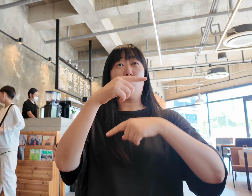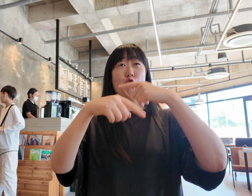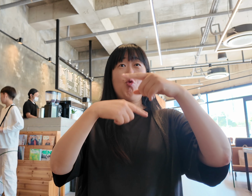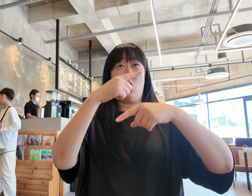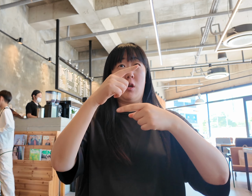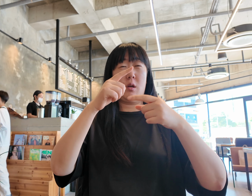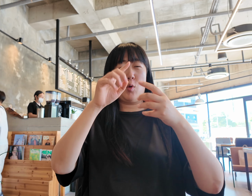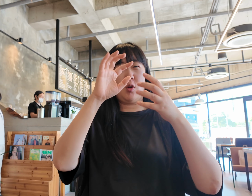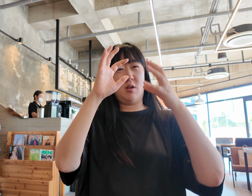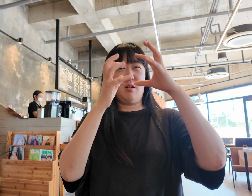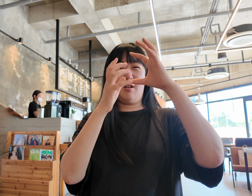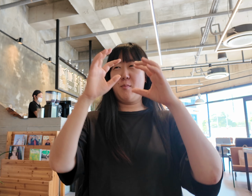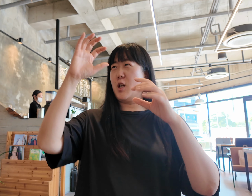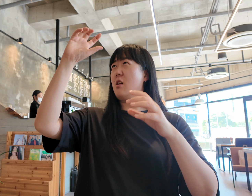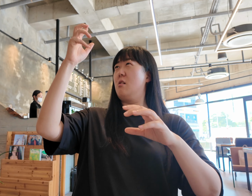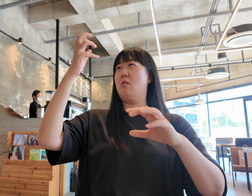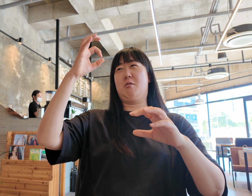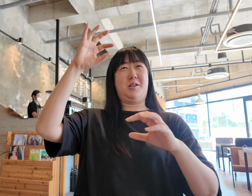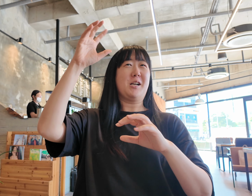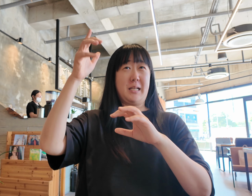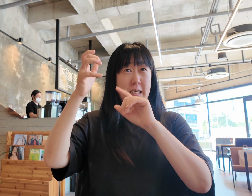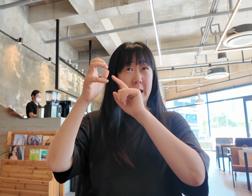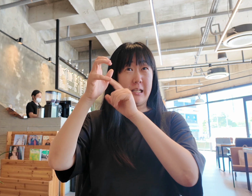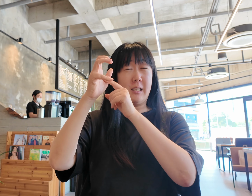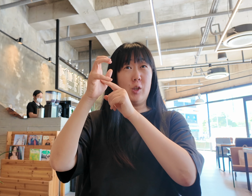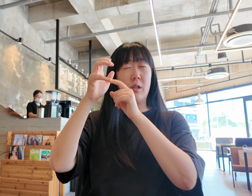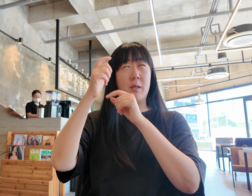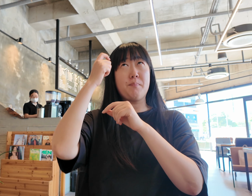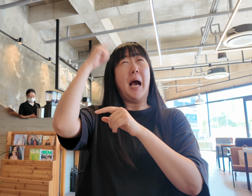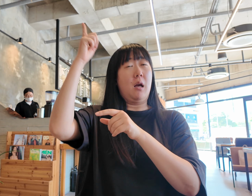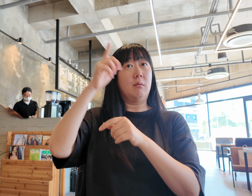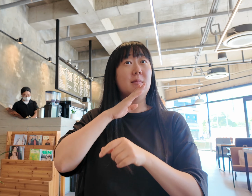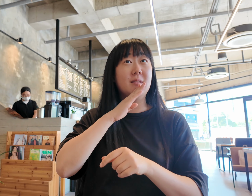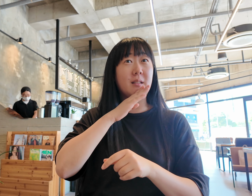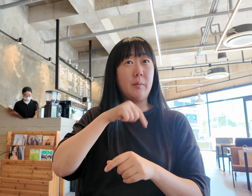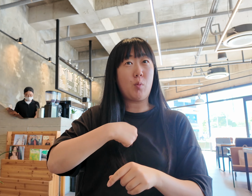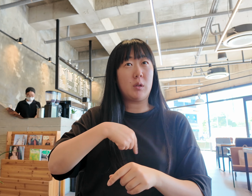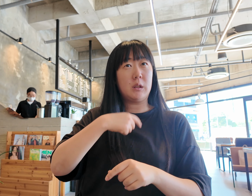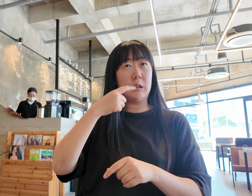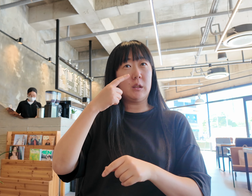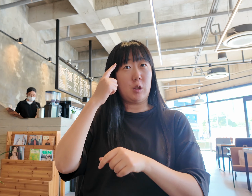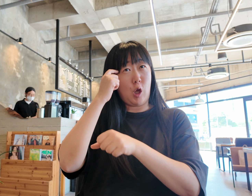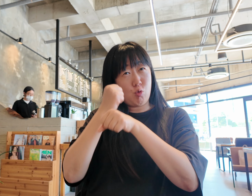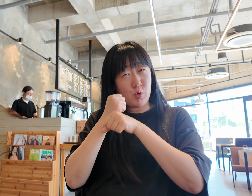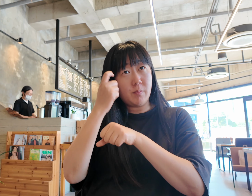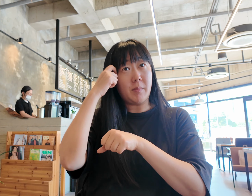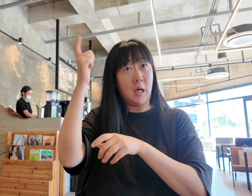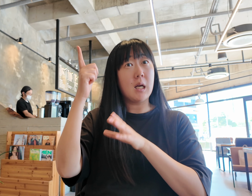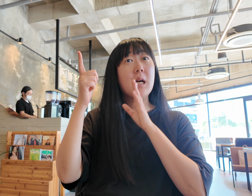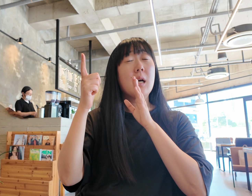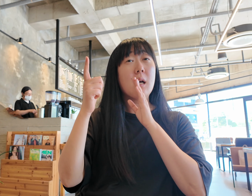そのようなアイデアは研究だけから得られるものなのでしょうか？